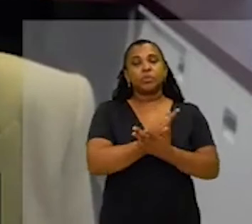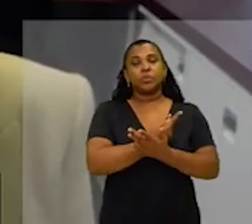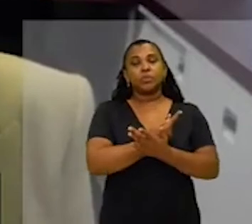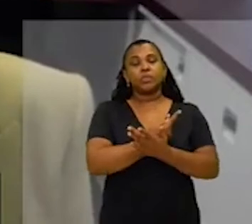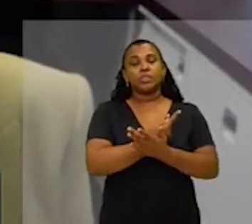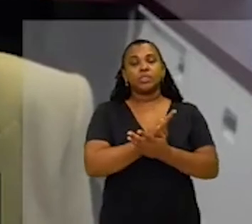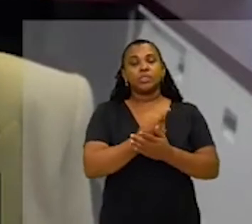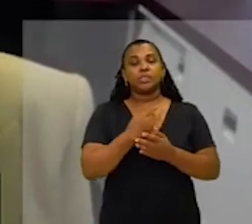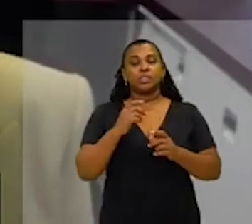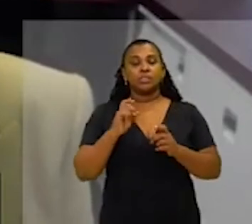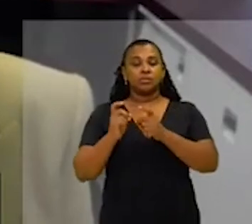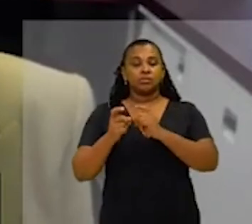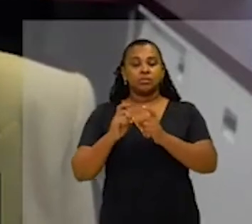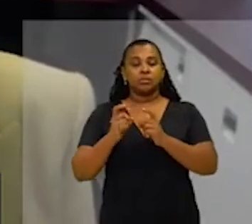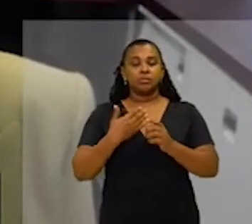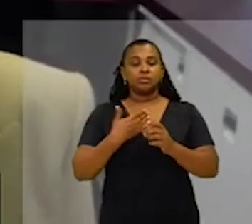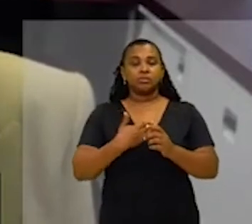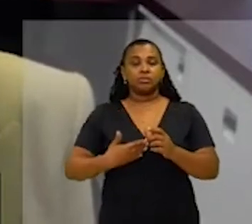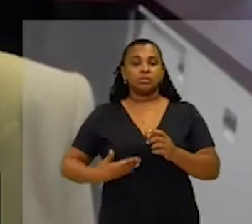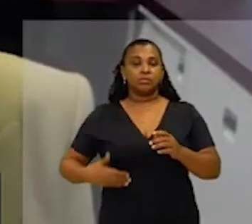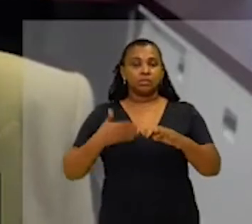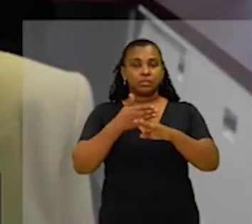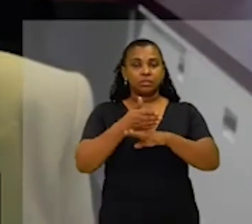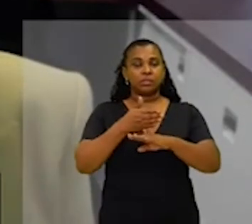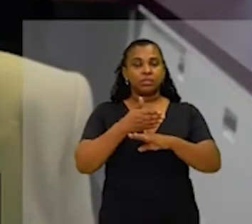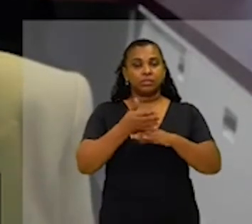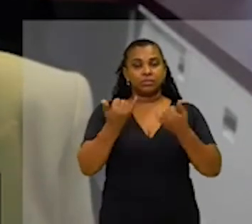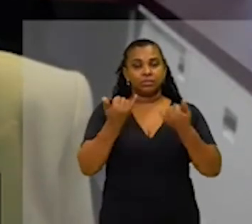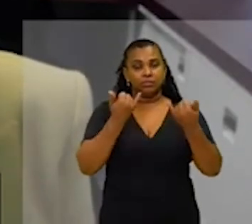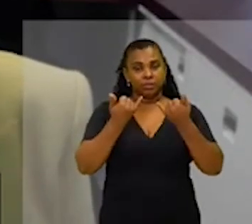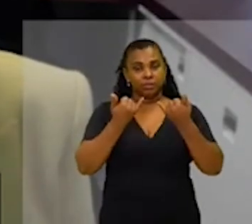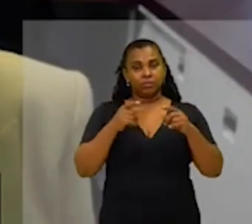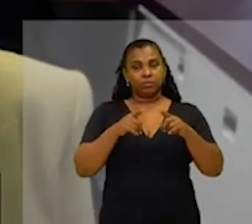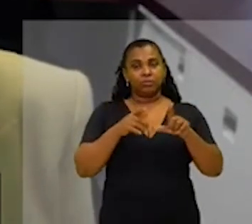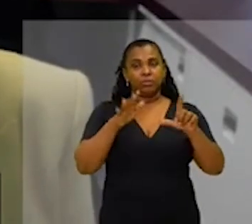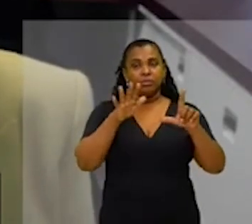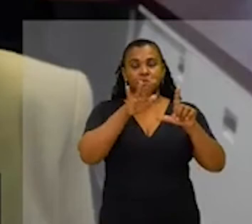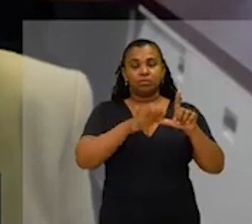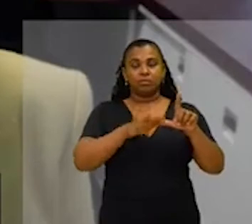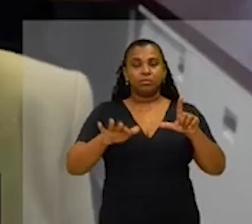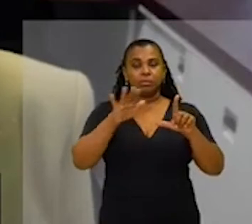perspectiva de a lei de acesso à informação e dos portais de transparências para tentar identificar